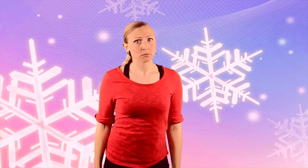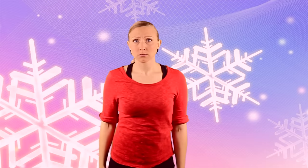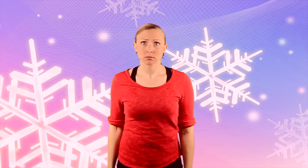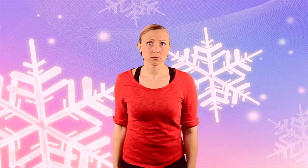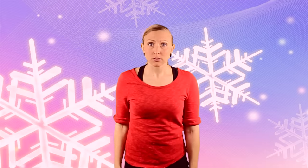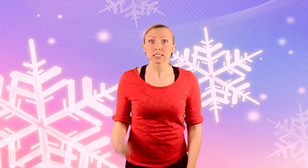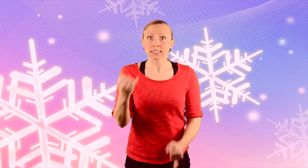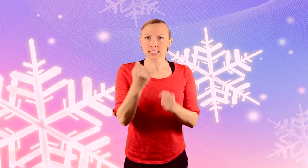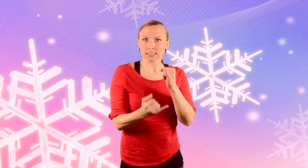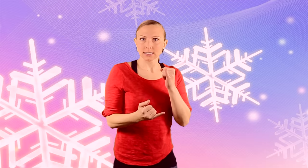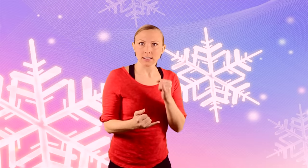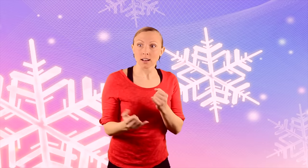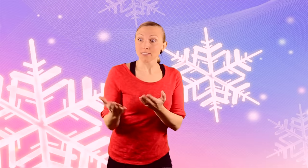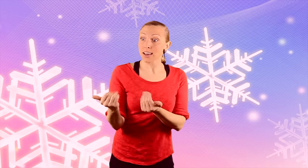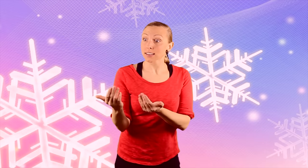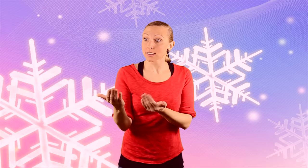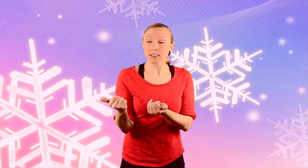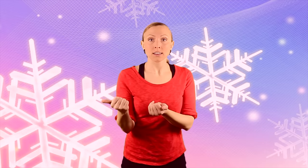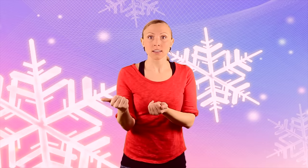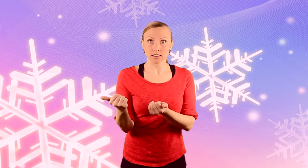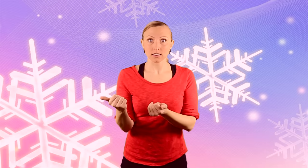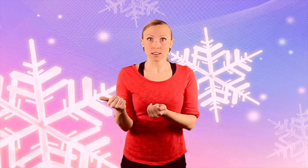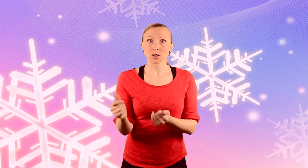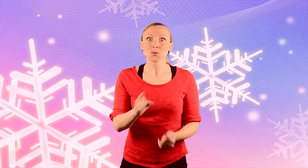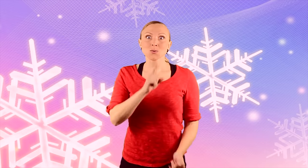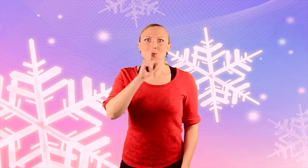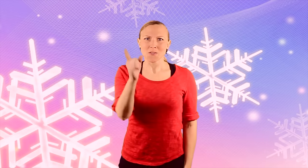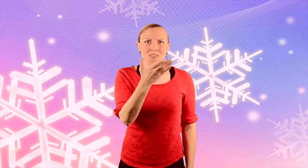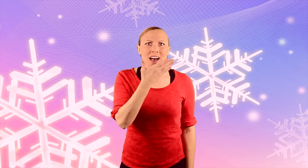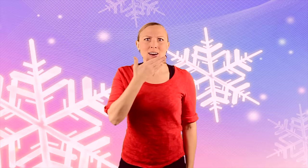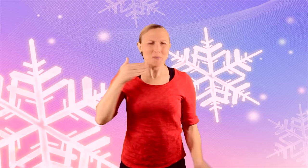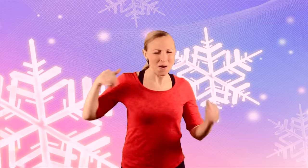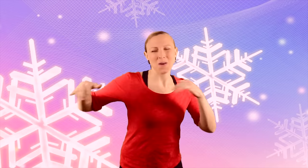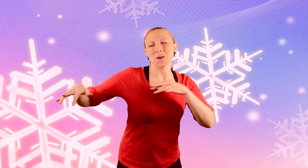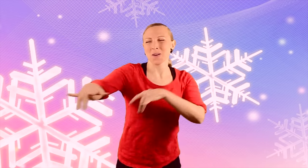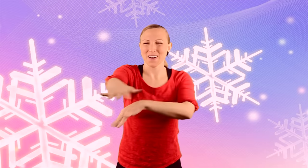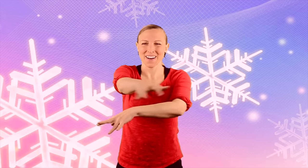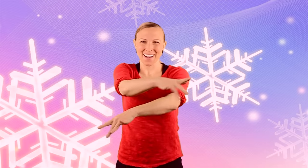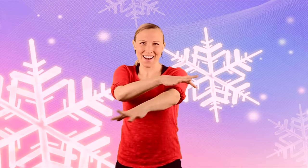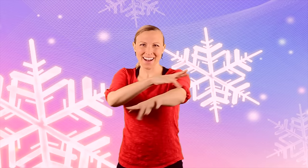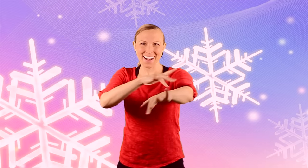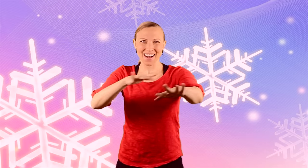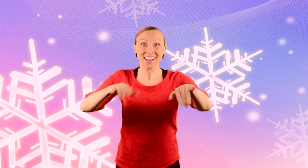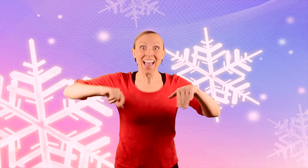Men till slut så kom advent, med ljus och värme överallt.